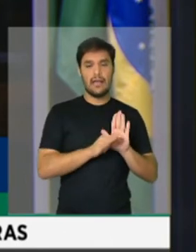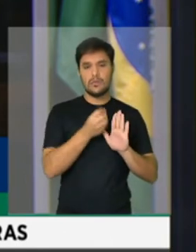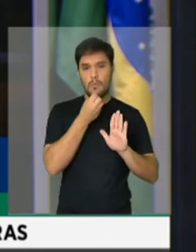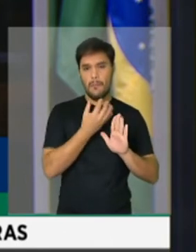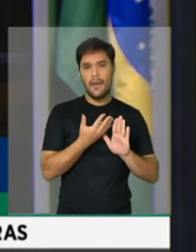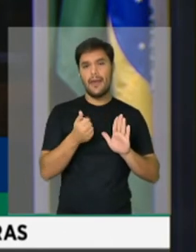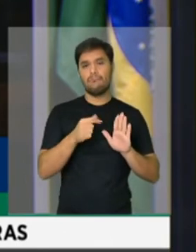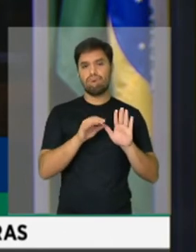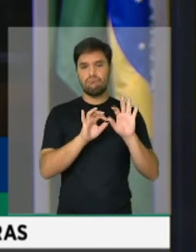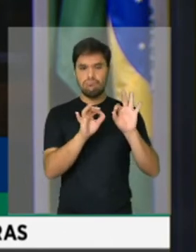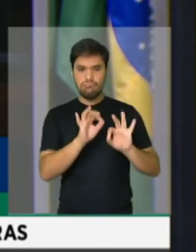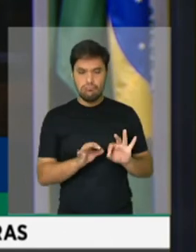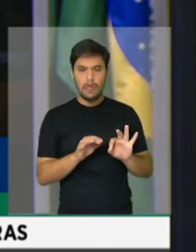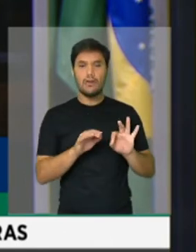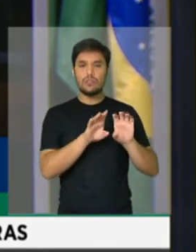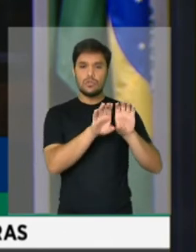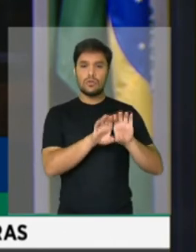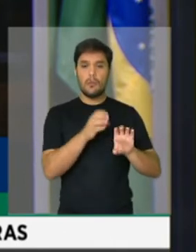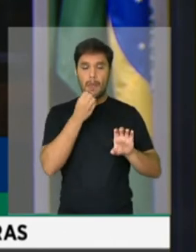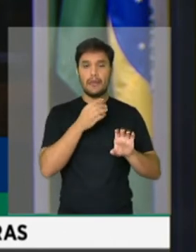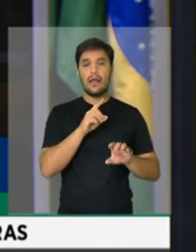PELO ATENDIMENTO DOS PRESSUPOSTOS CONSTITUCIONAIS DE RELEVÂNCIA